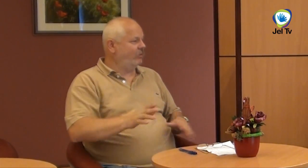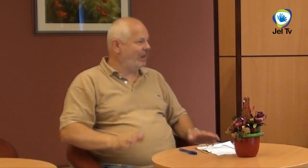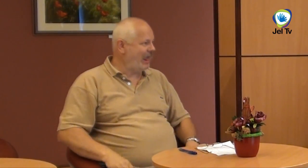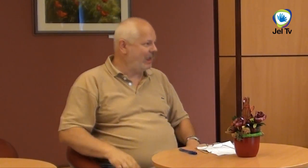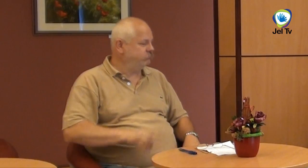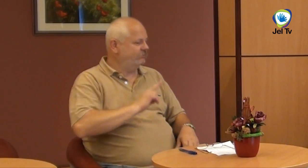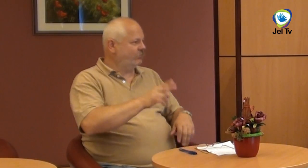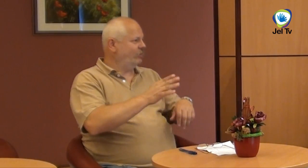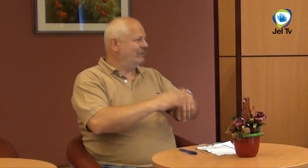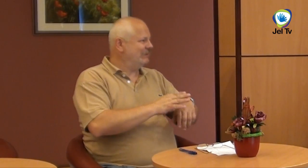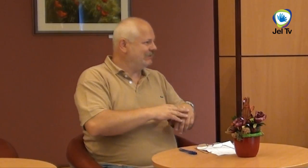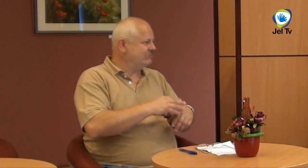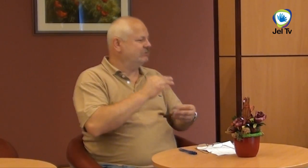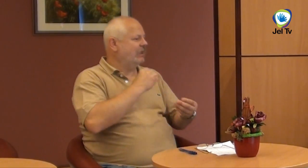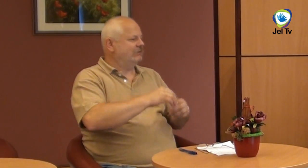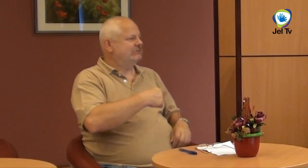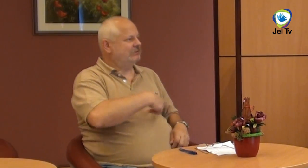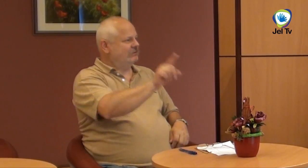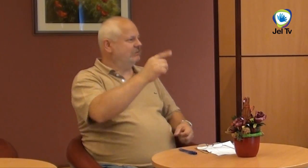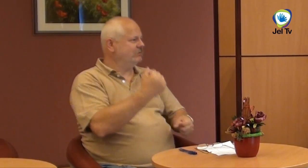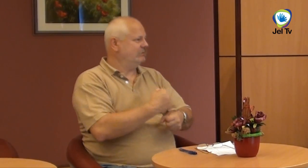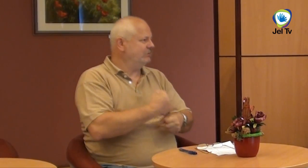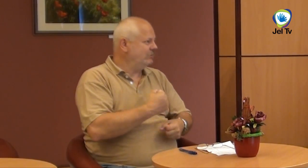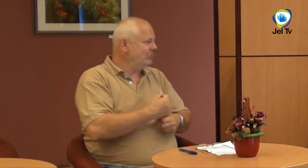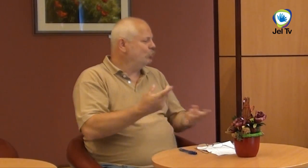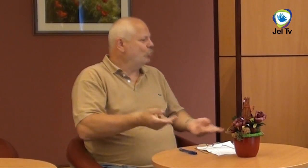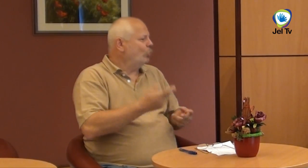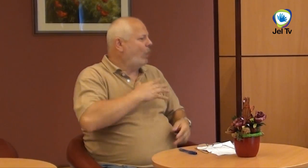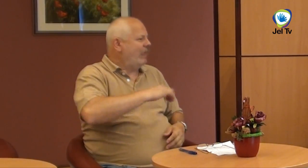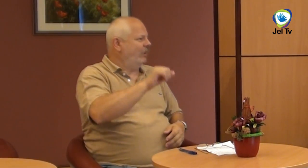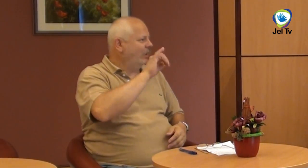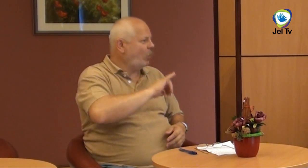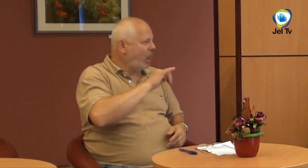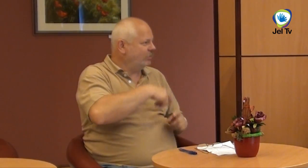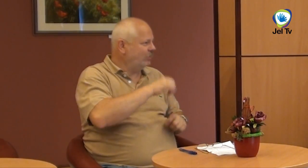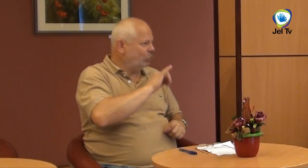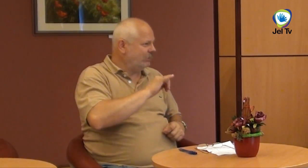Van lábunk, van kezünk, ezért utasítanak, hogy dolgozzuk. Könnyen elvesznek tőlünk a rokkantnyugdíjat.